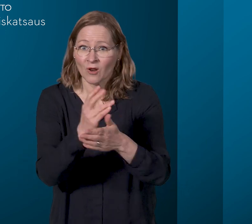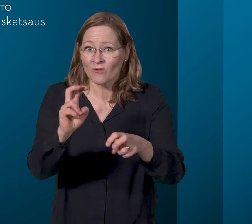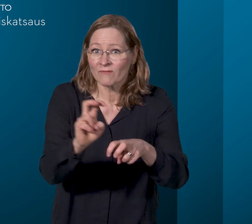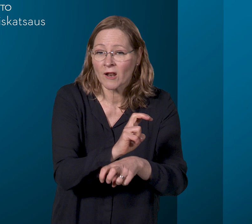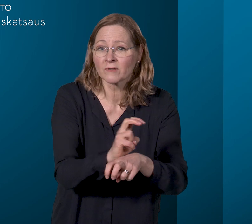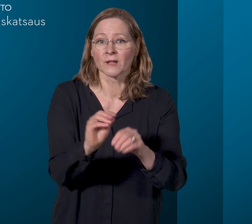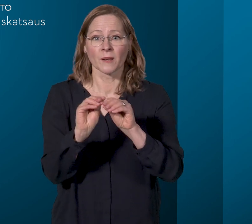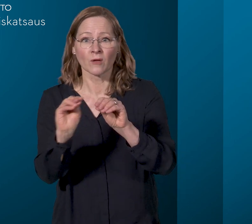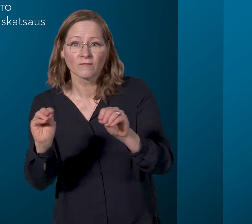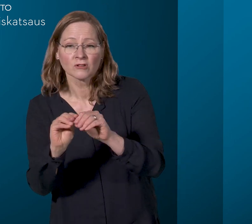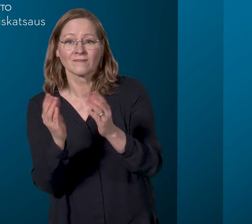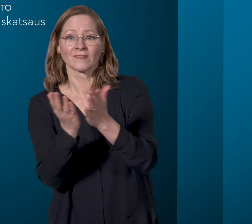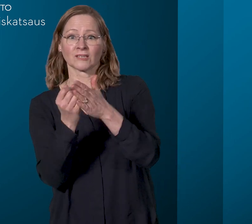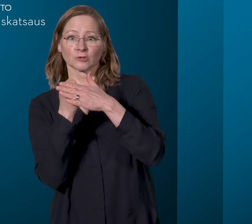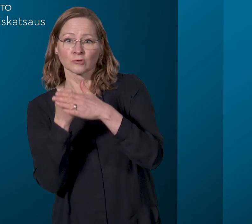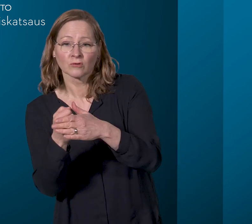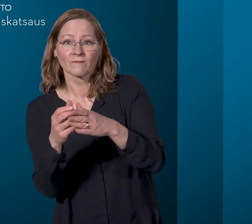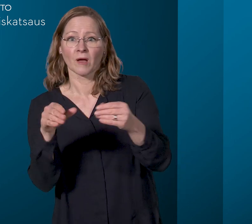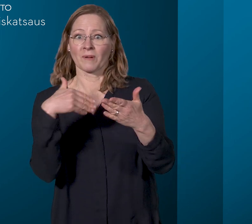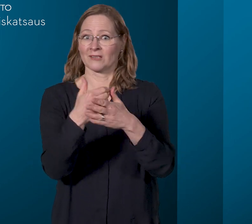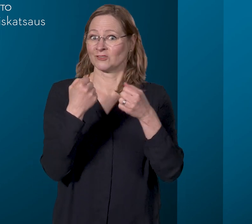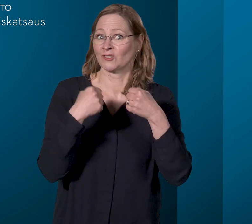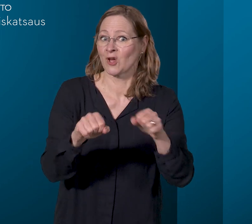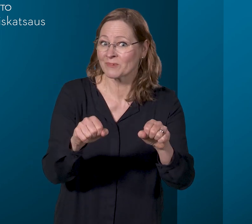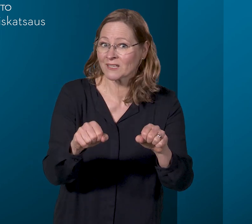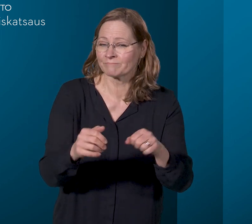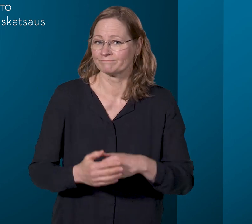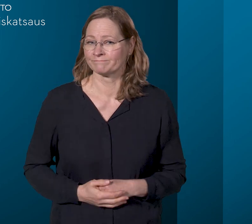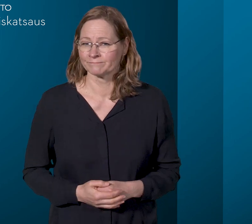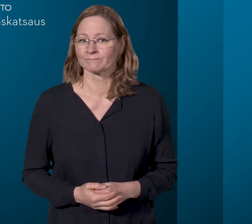kuten edunvalvontaa, neuvontaa, vertaistukea ja vapaaehtoistoimintaa.